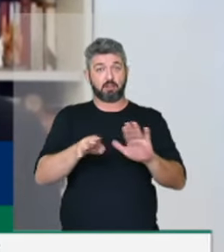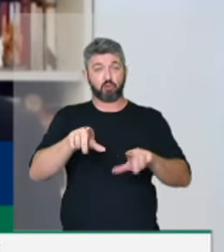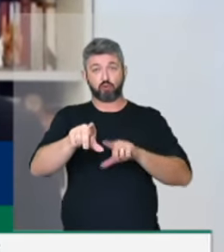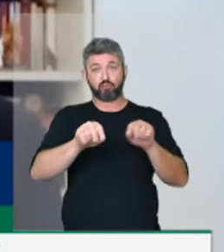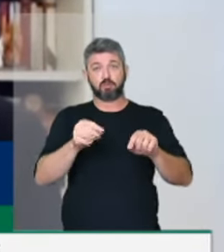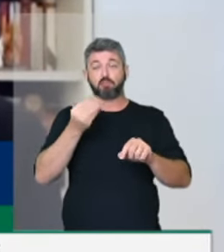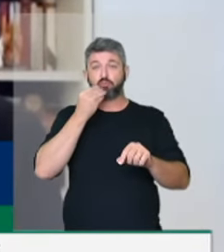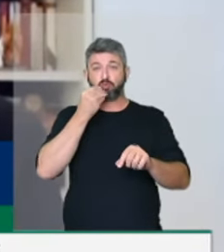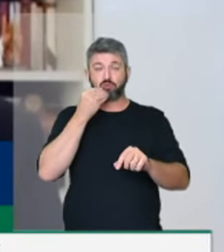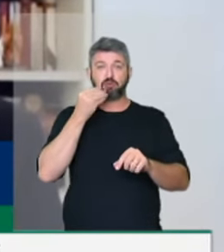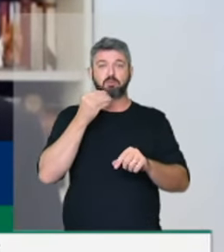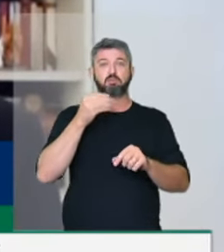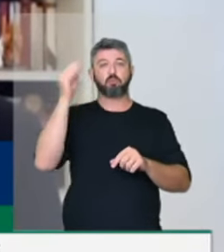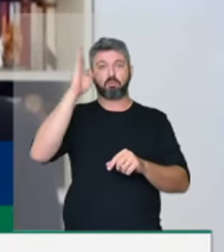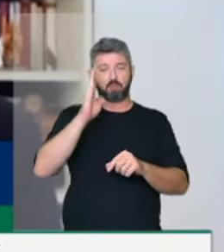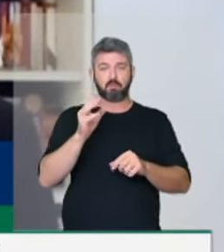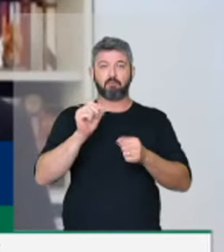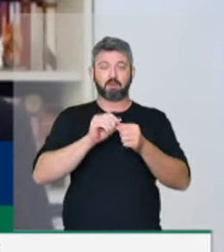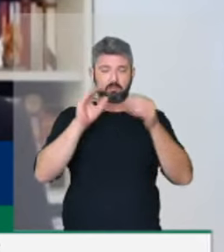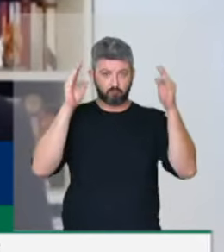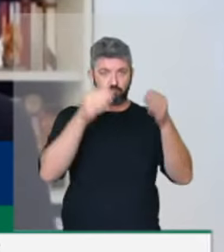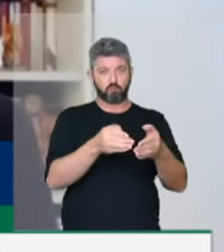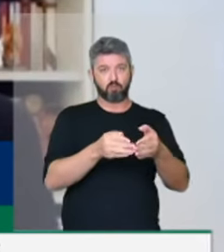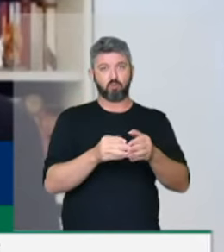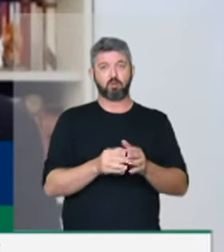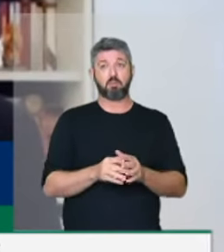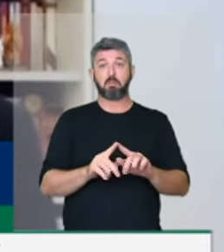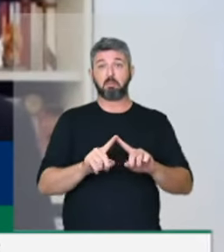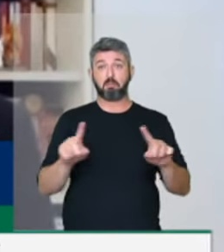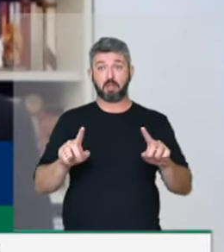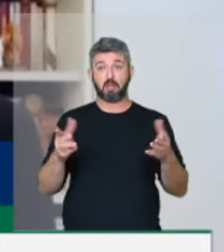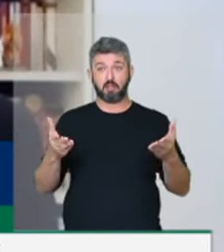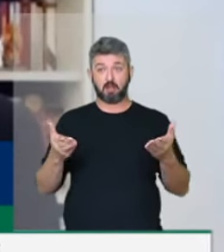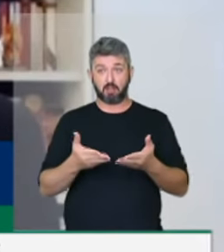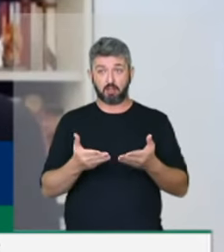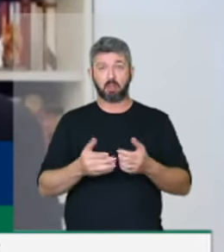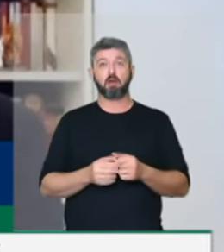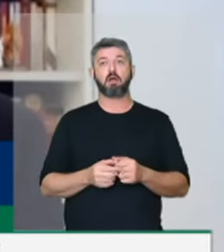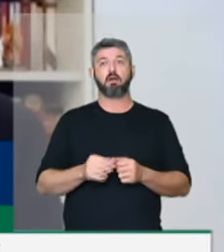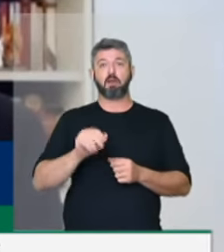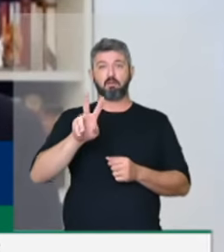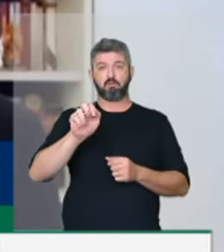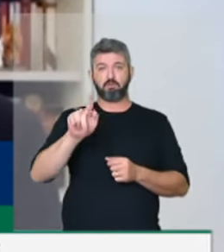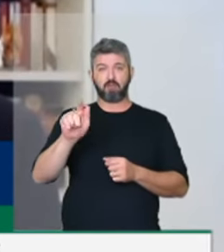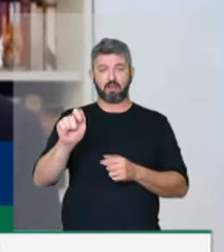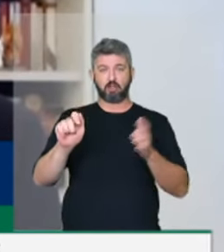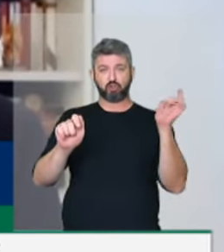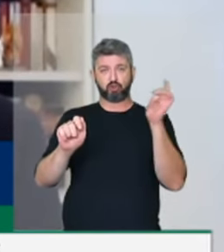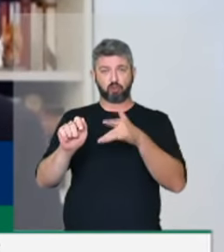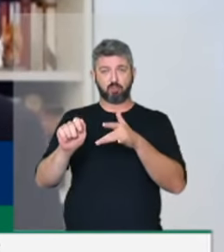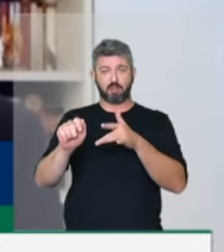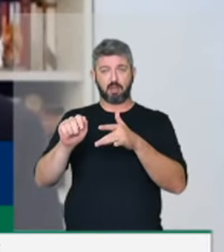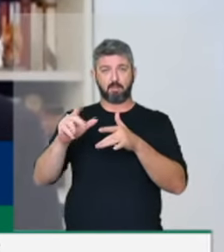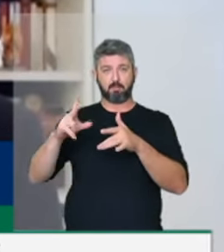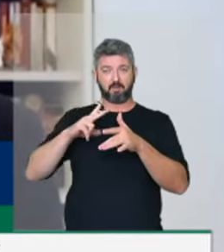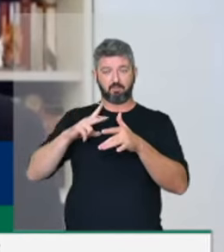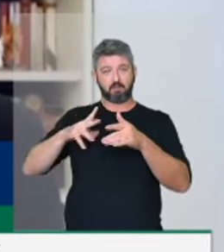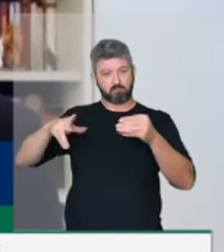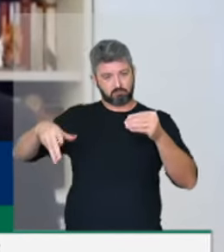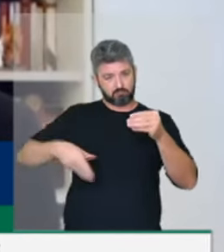MOMENTO JUNTAR... AQUELAS VAGAS QUE TEM O SETOR PRIVADO TAMBÉM, AUXILIA ENFIM AO COLAPSO QUE NÓS ESTAMOS VIVENDO. MAS AQUI DEIXANDO MUITO CLARO TAMBÉM QUE NÓS